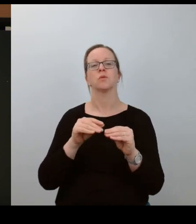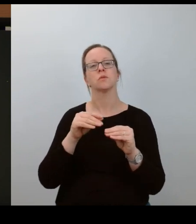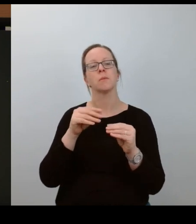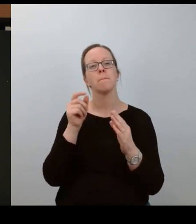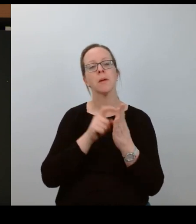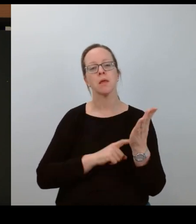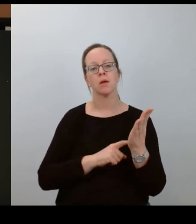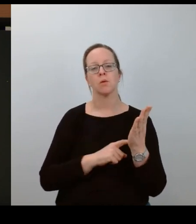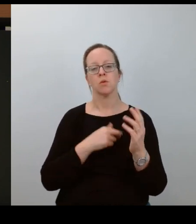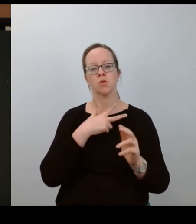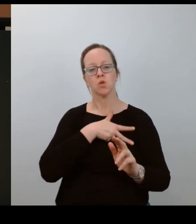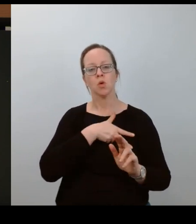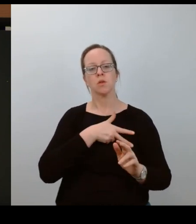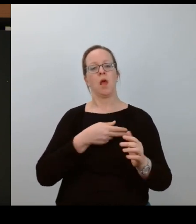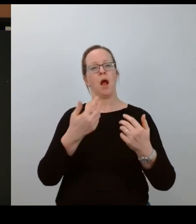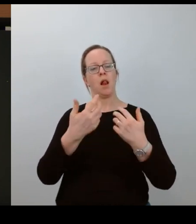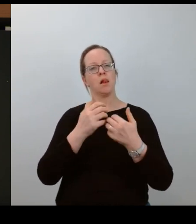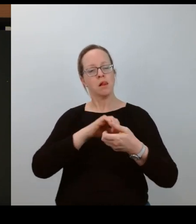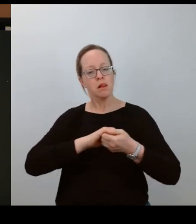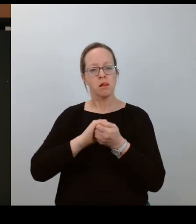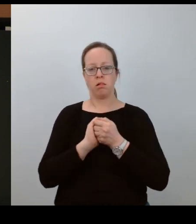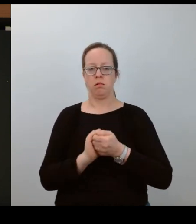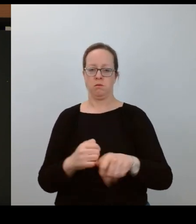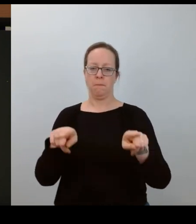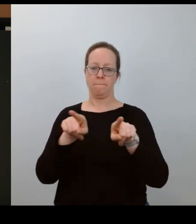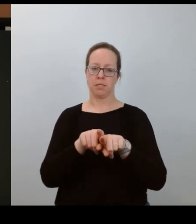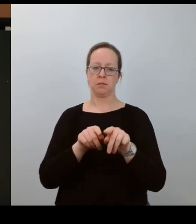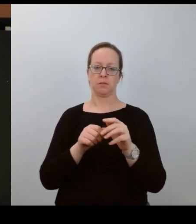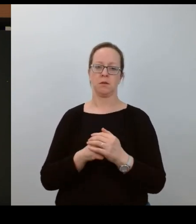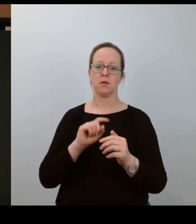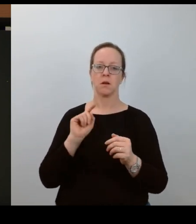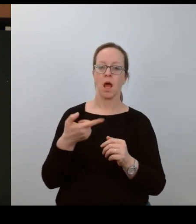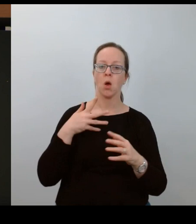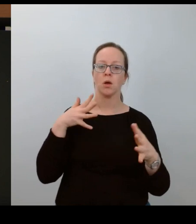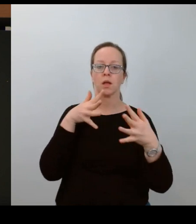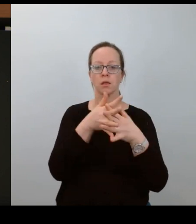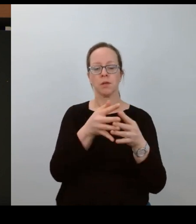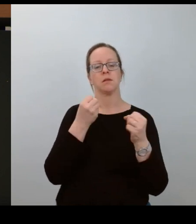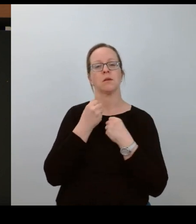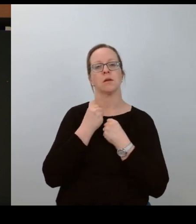geht, muss ihre Expertise und Erfahrung mehr Bedeutung erlangen. Wer weiß denn sonst, welche